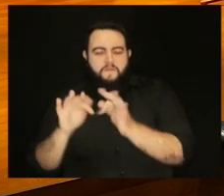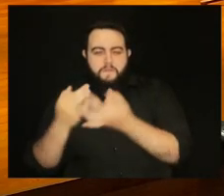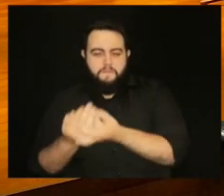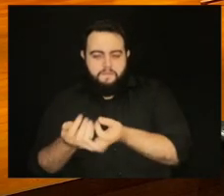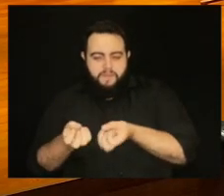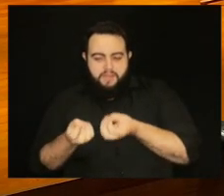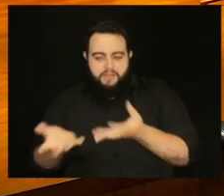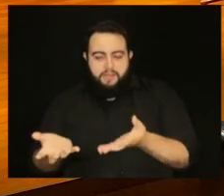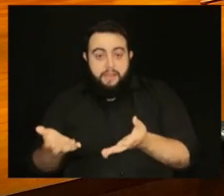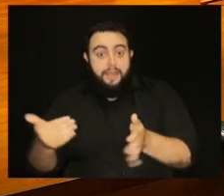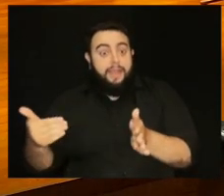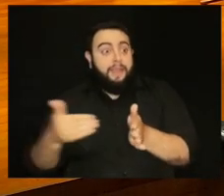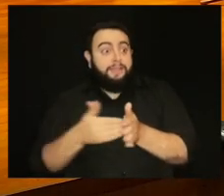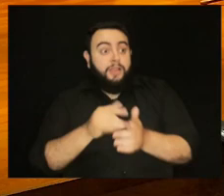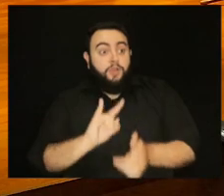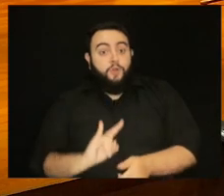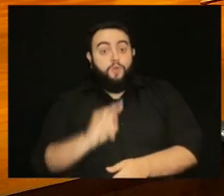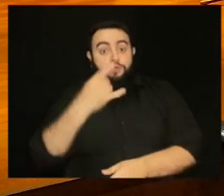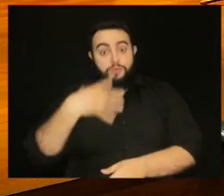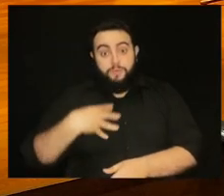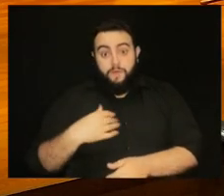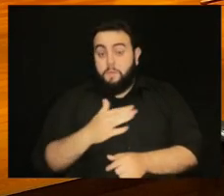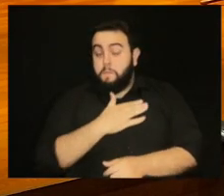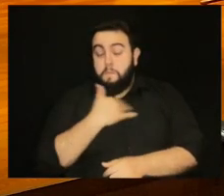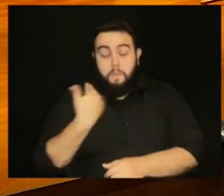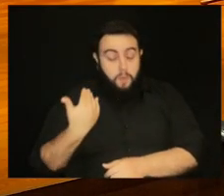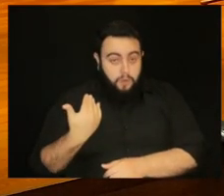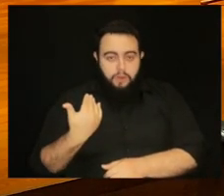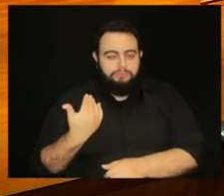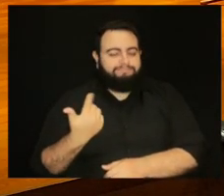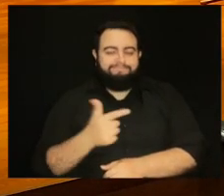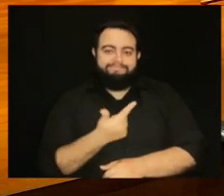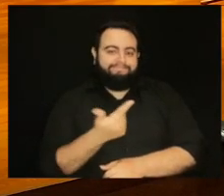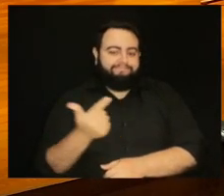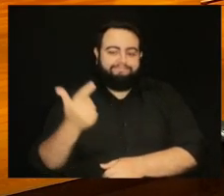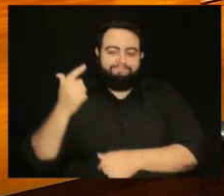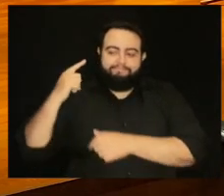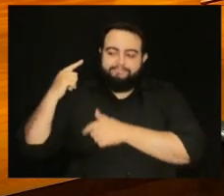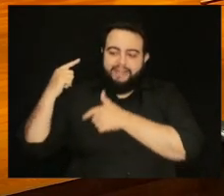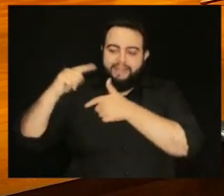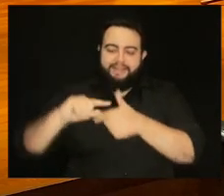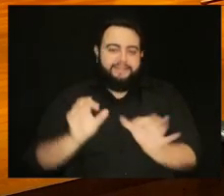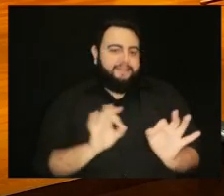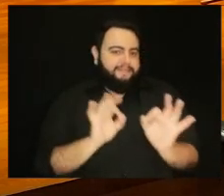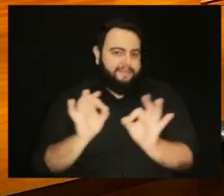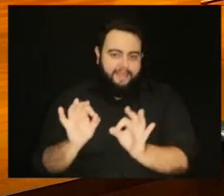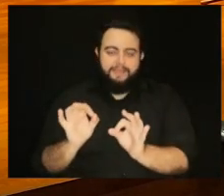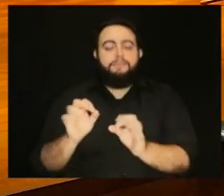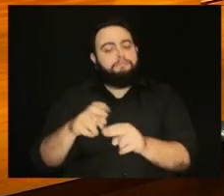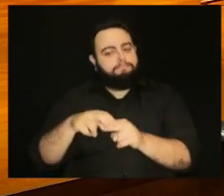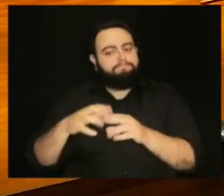último dos filhos. Nenhum filho do Miguel Dutra herdou nada sendo que ele não tinha filhos com a